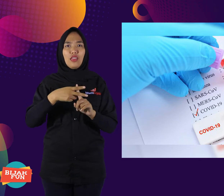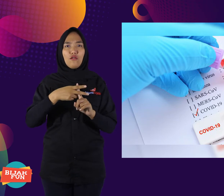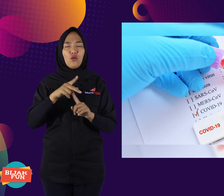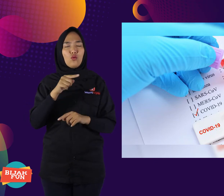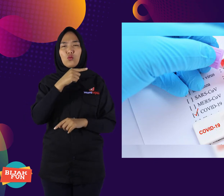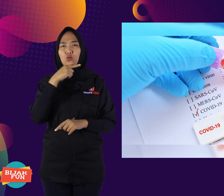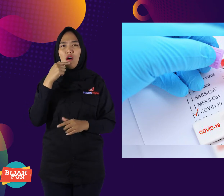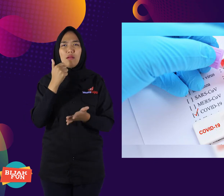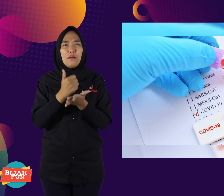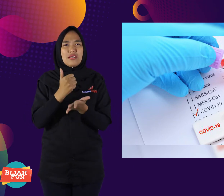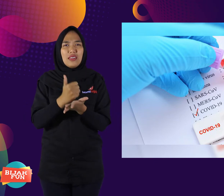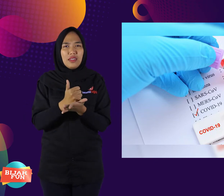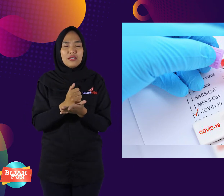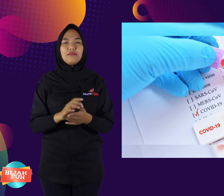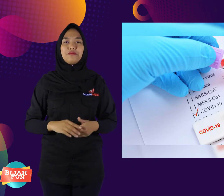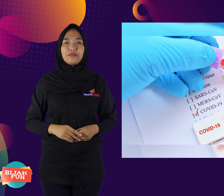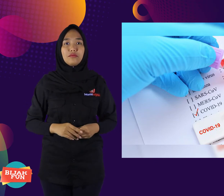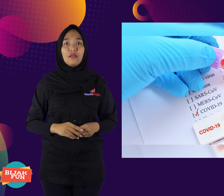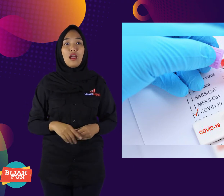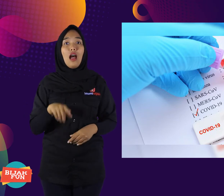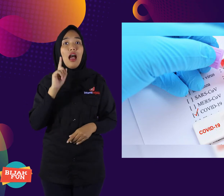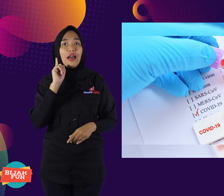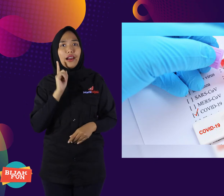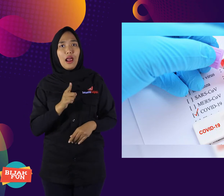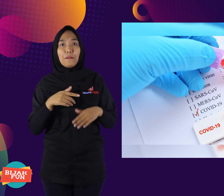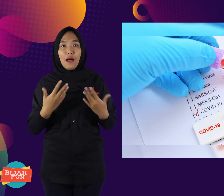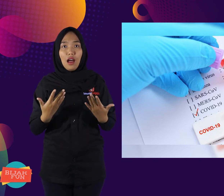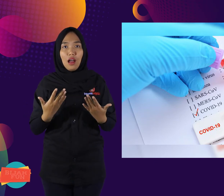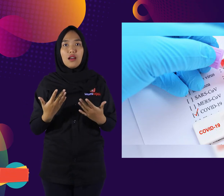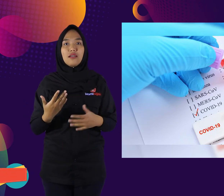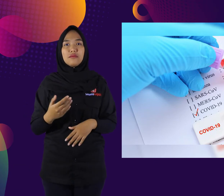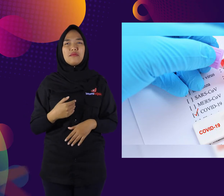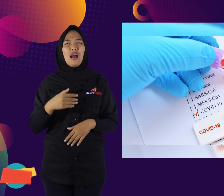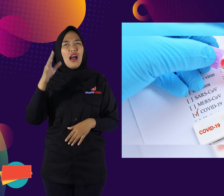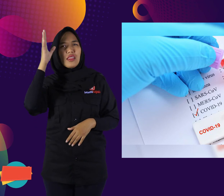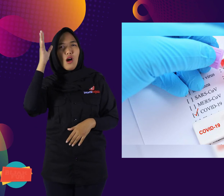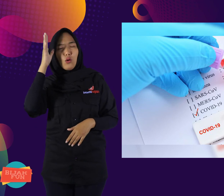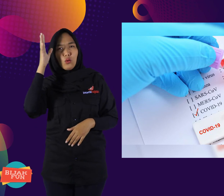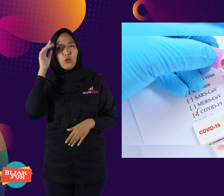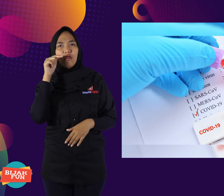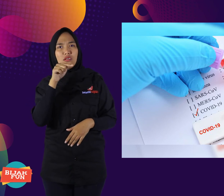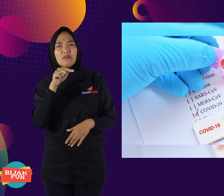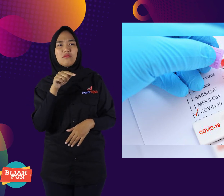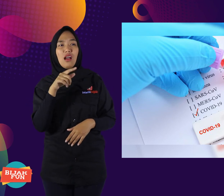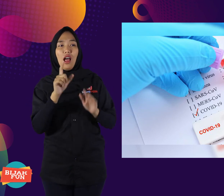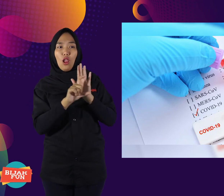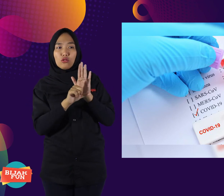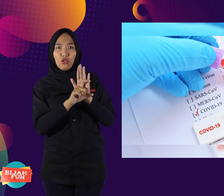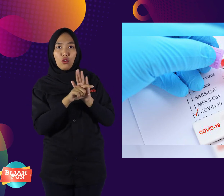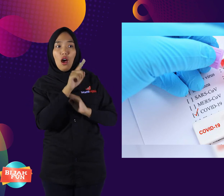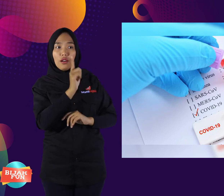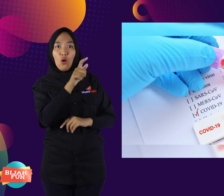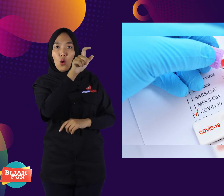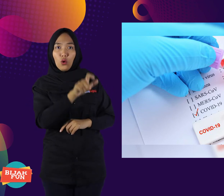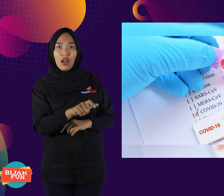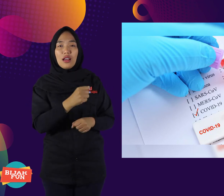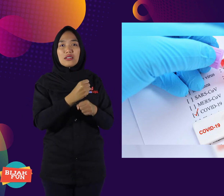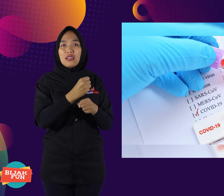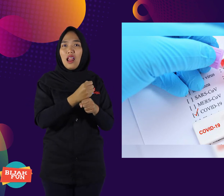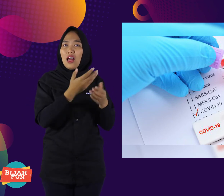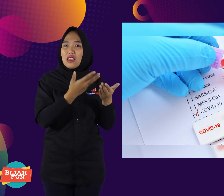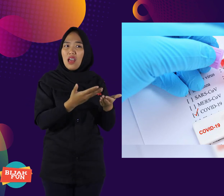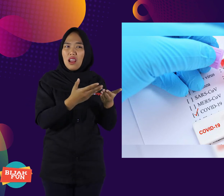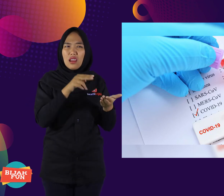karena sulit dan tidak bisa mengetahui gejala ringan.